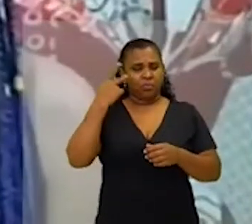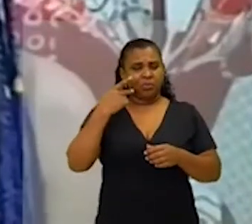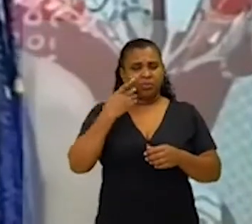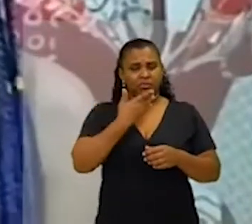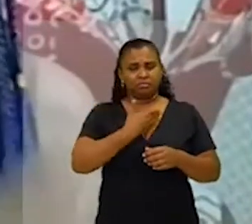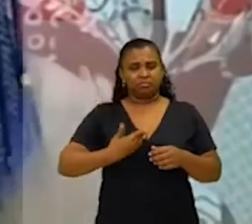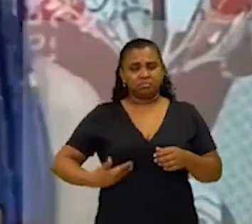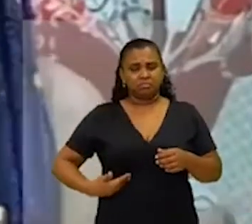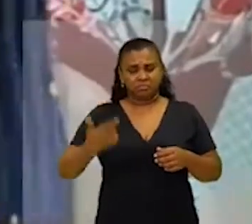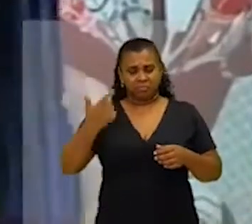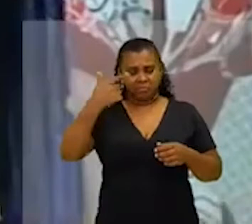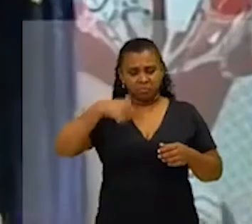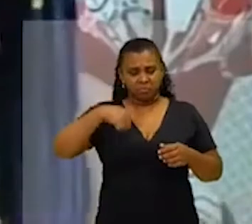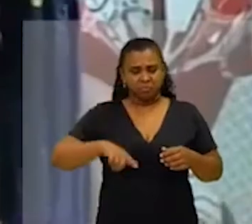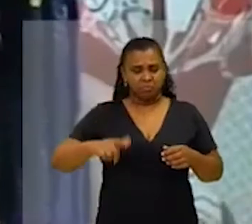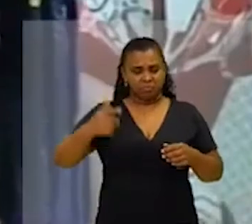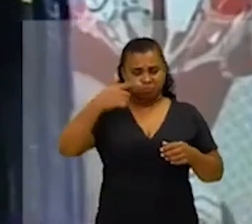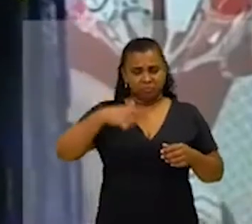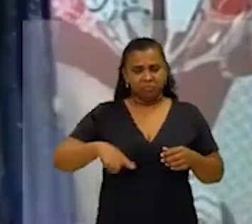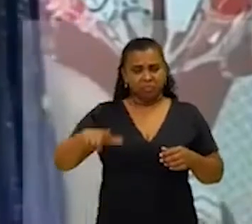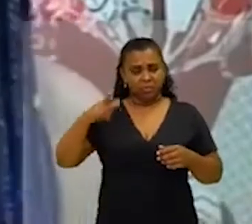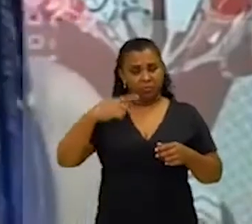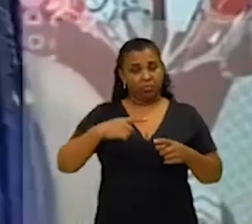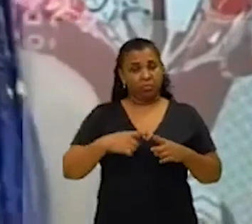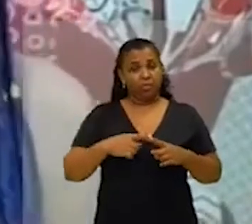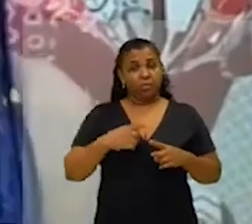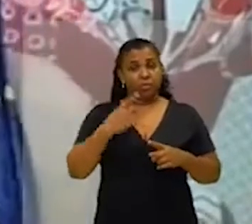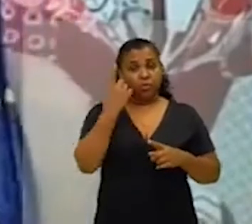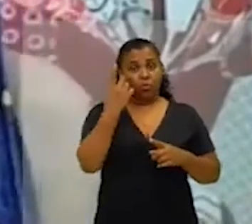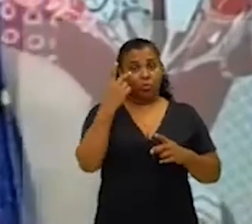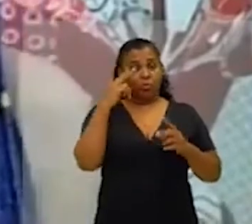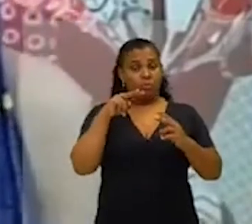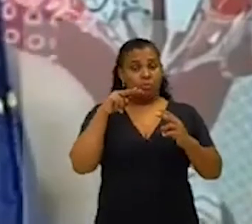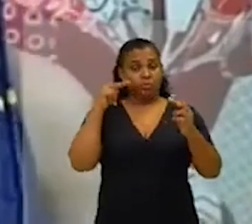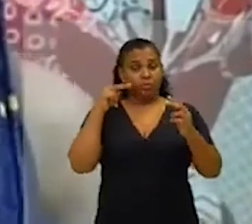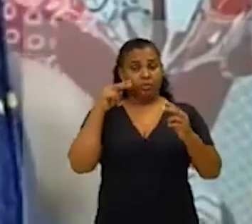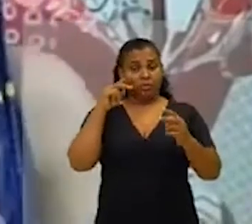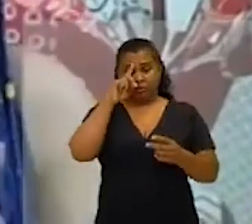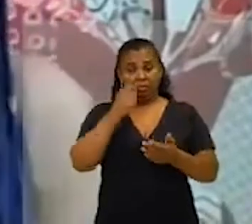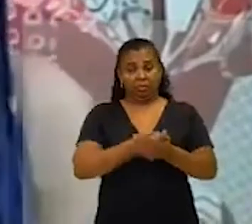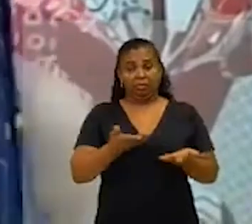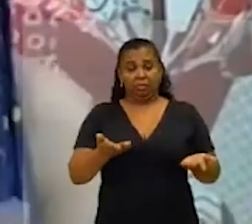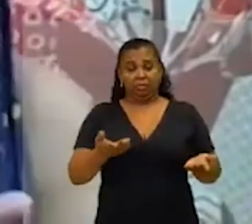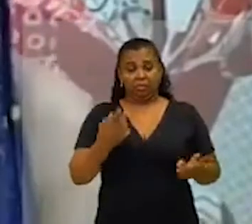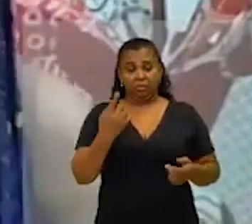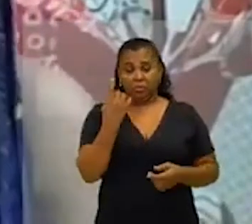só se consideram apenas uma perspectiva então candidaturas coletivas tem essa potência de